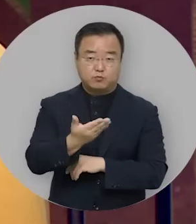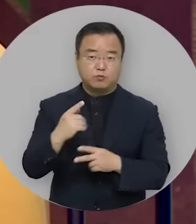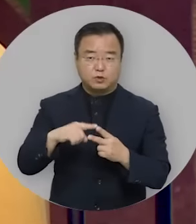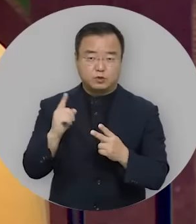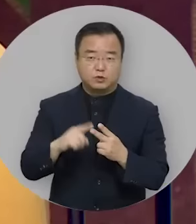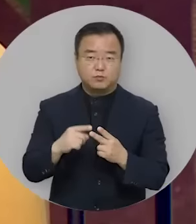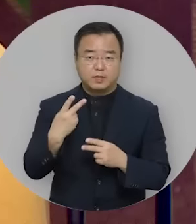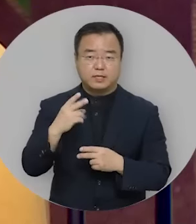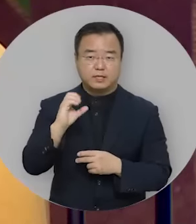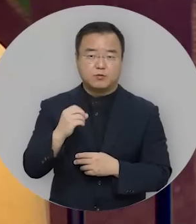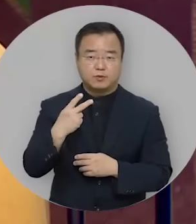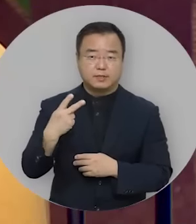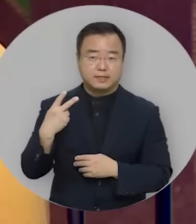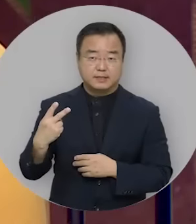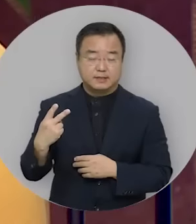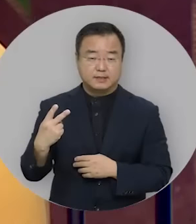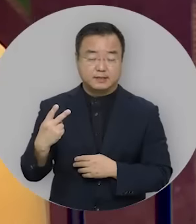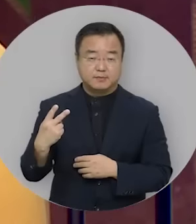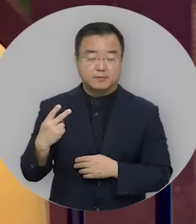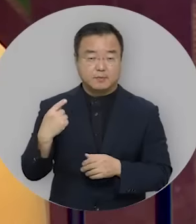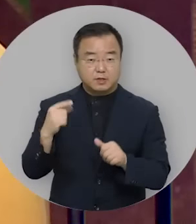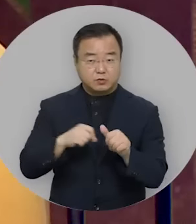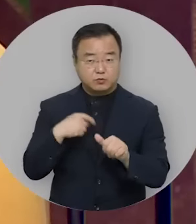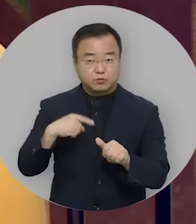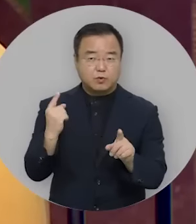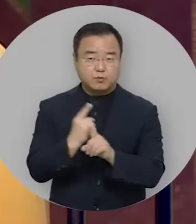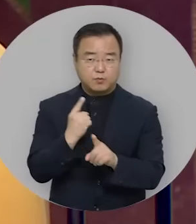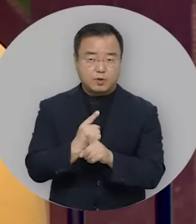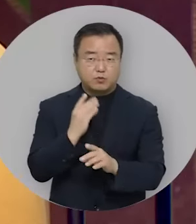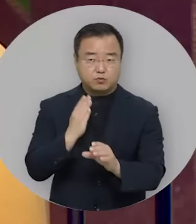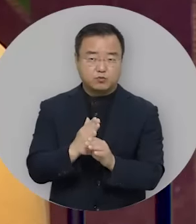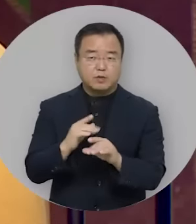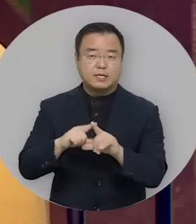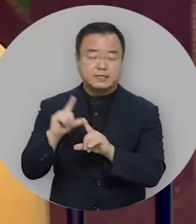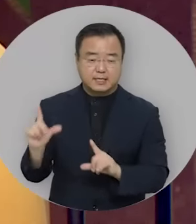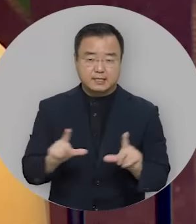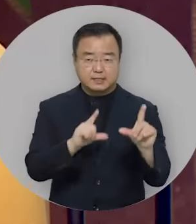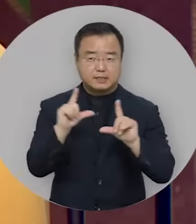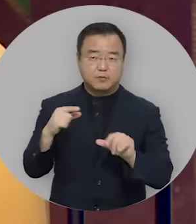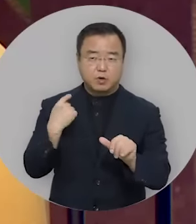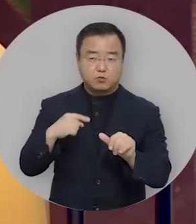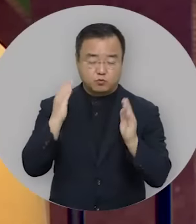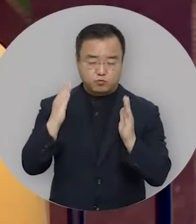또 2022 개정 교육과정에서는 '일상생활 활동'이라는 교과목이 신설됐는데요.